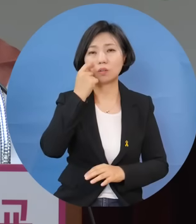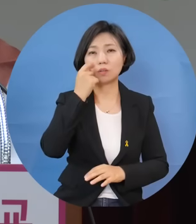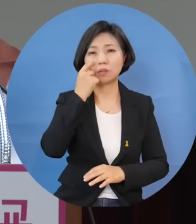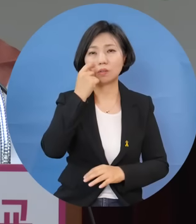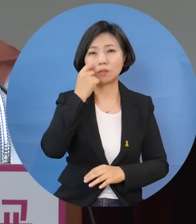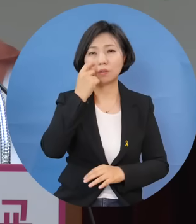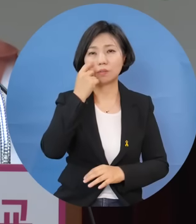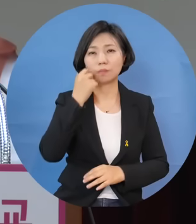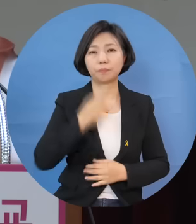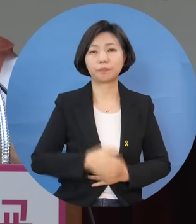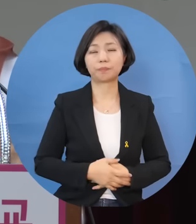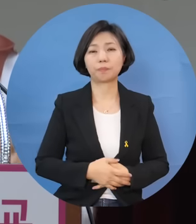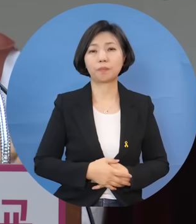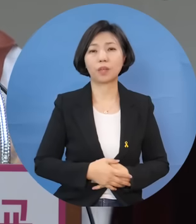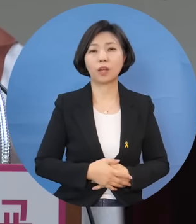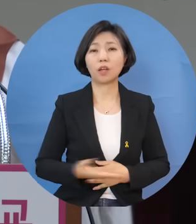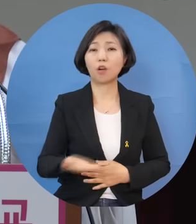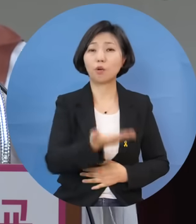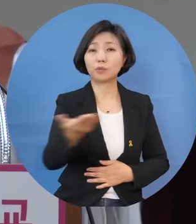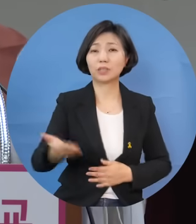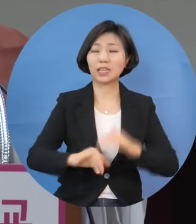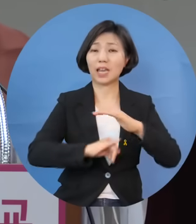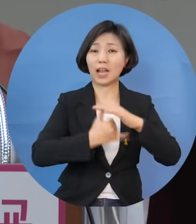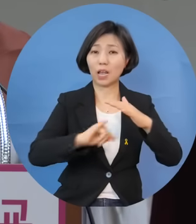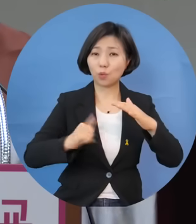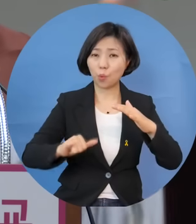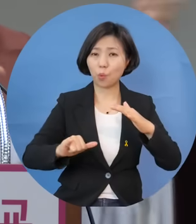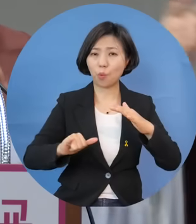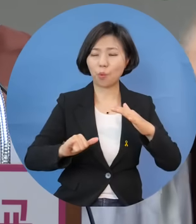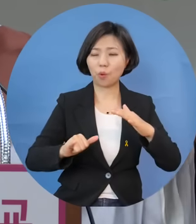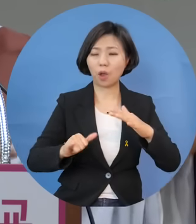그러니까 여러분은 가족을 거느린 즐거움이 있으니까